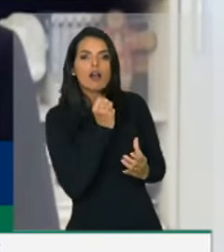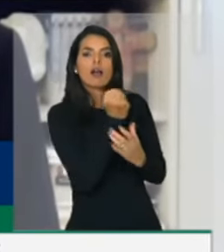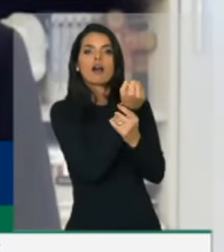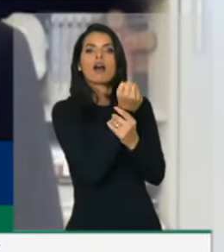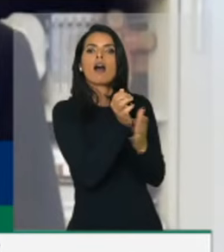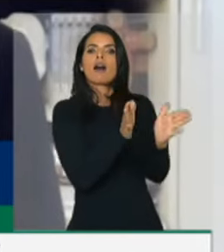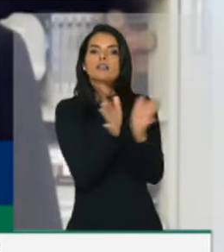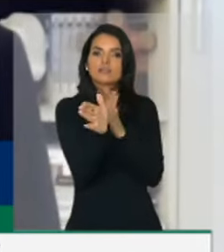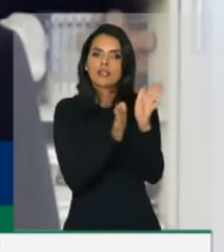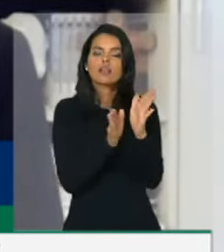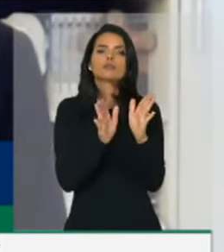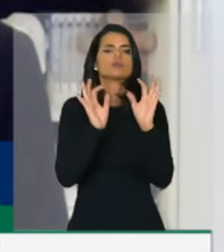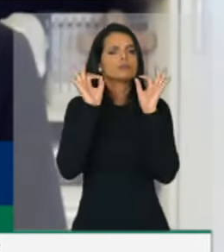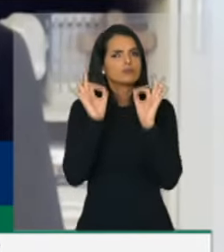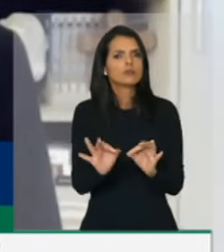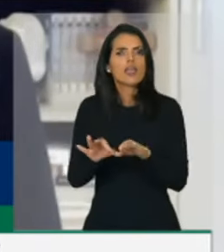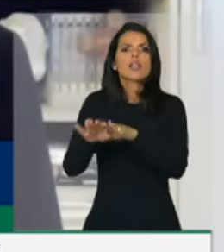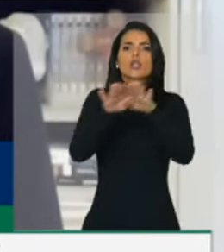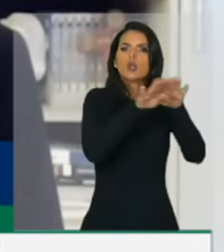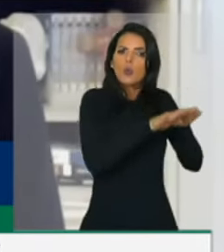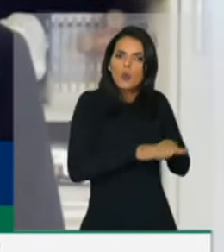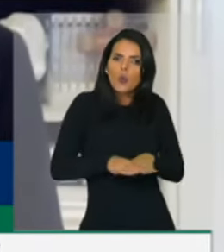QUE A GENTE POSSA GARANTIR O ACESSO ISONÔMICO E EQUIDADE A TODO BRASILEIRO QUE TENTAR